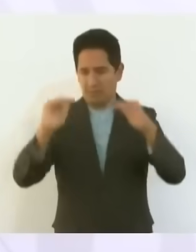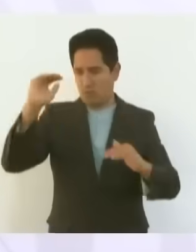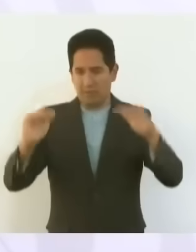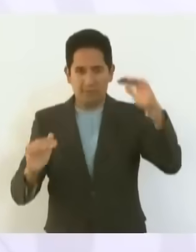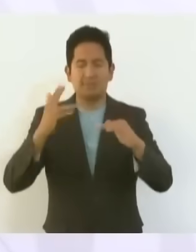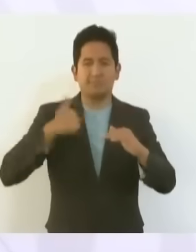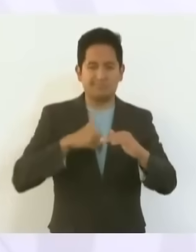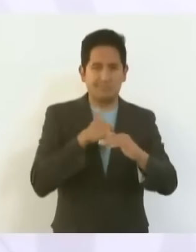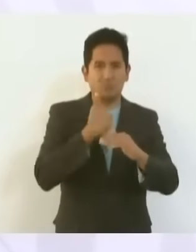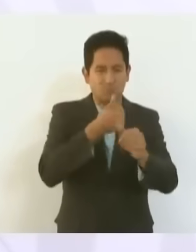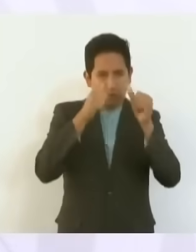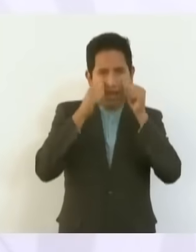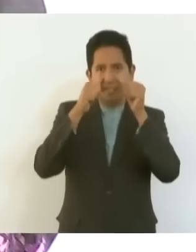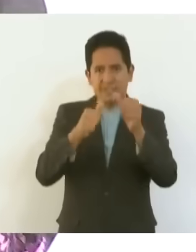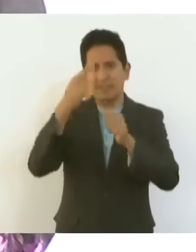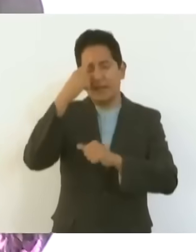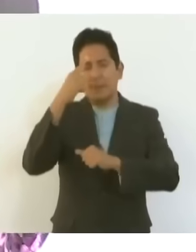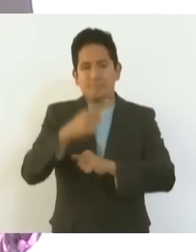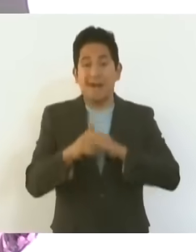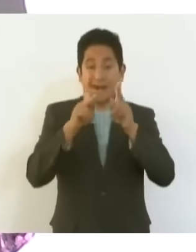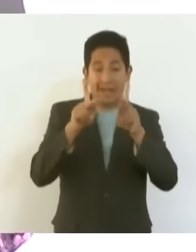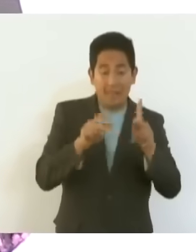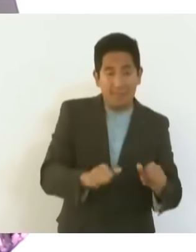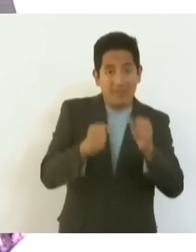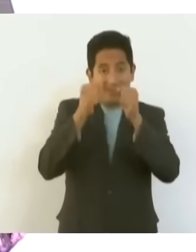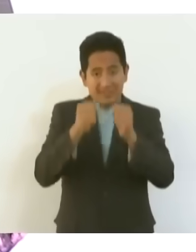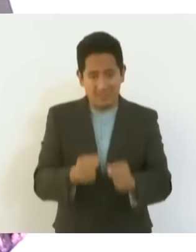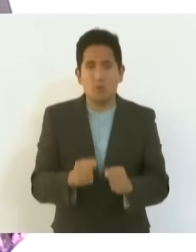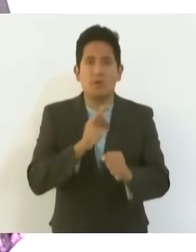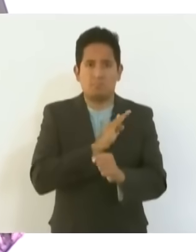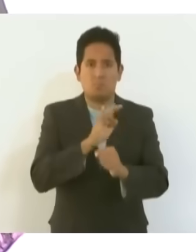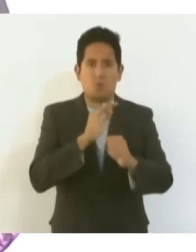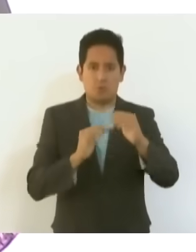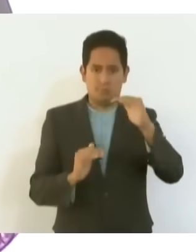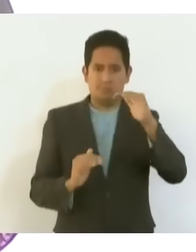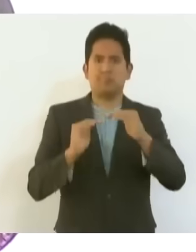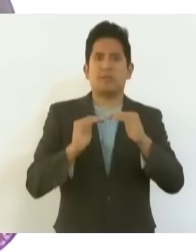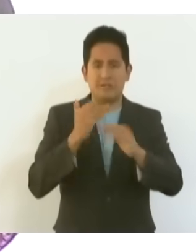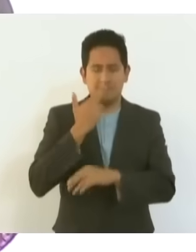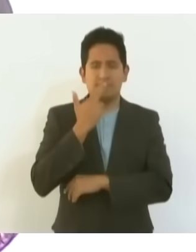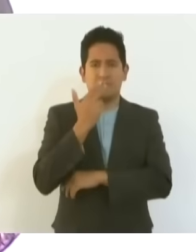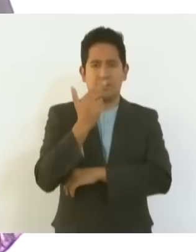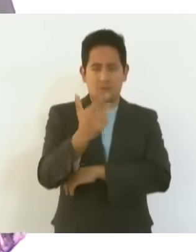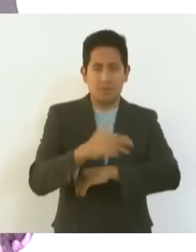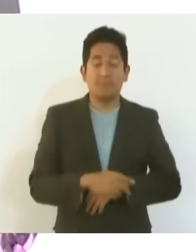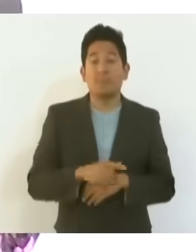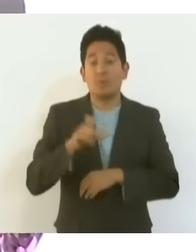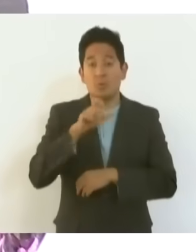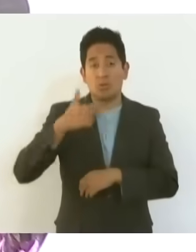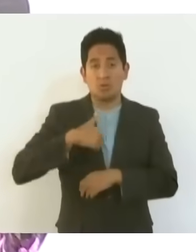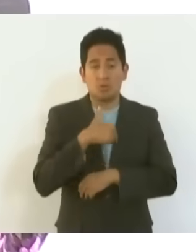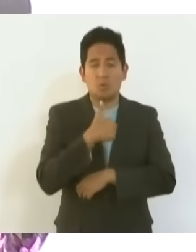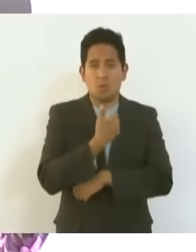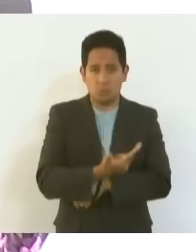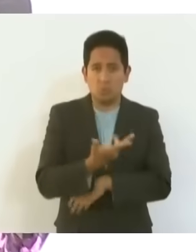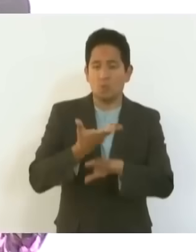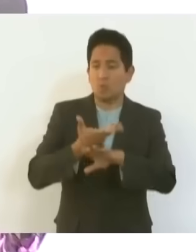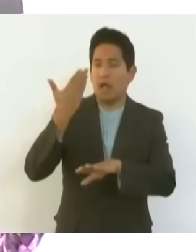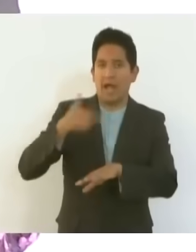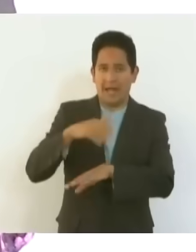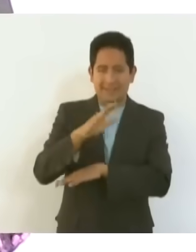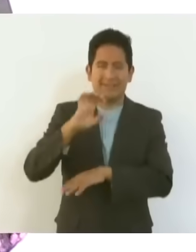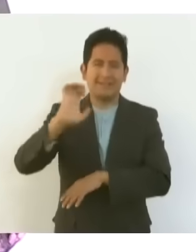y en este país. Así que en esta búsqueda por la paz, cuando gobernó el presidente López Obrador,